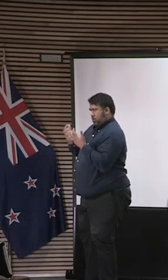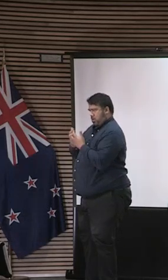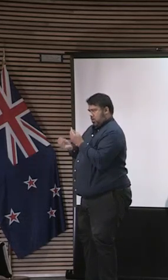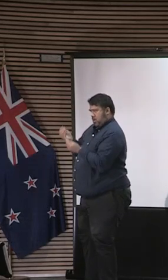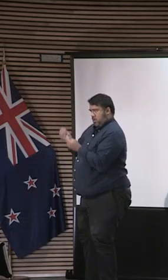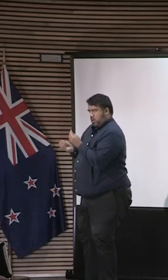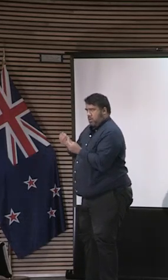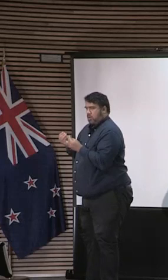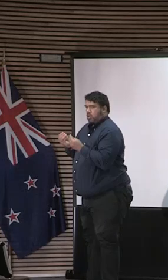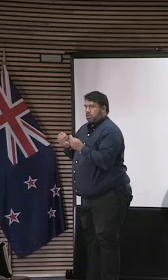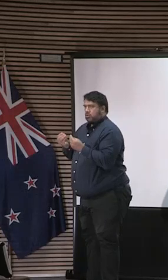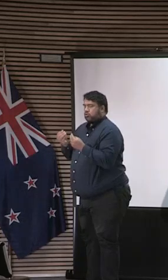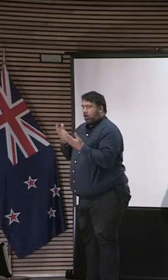hiahiatia kia whakaarohia o